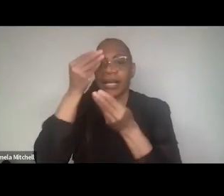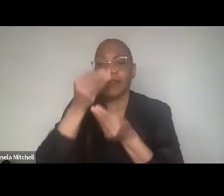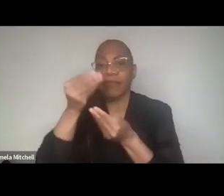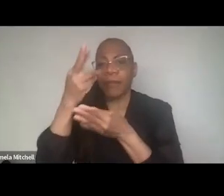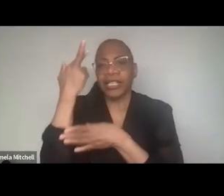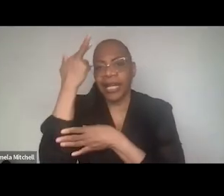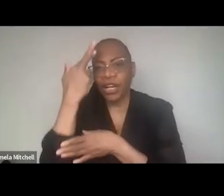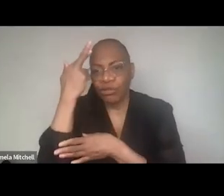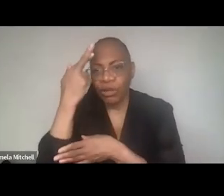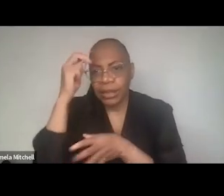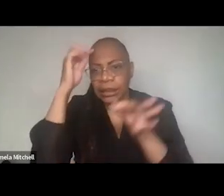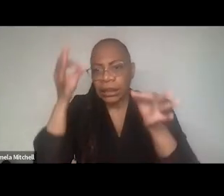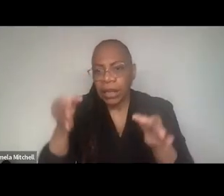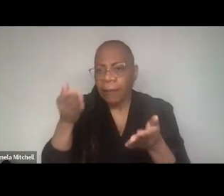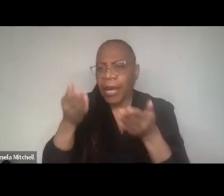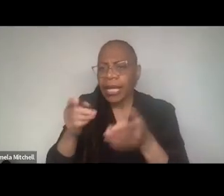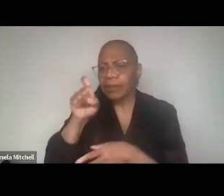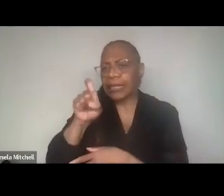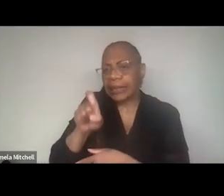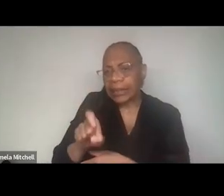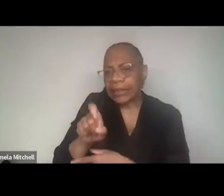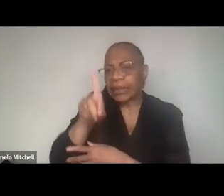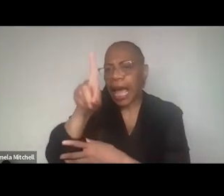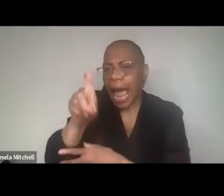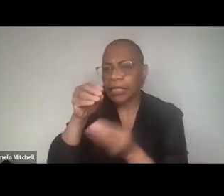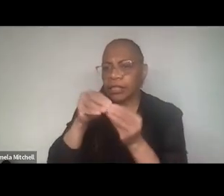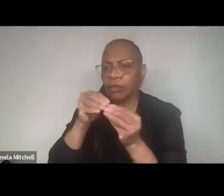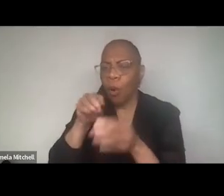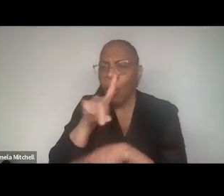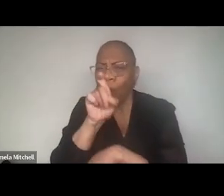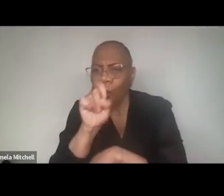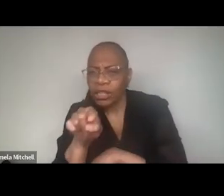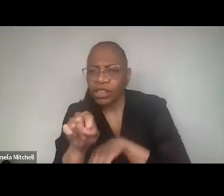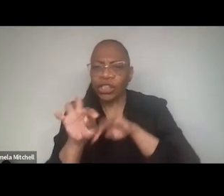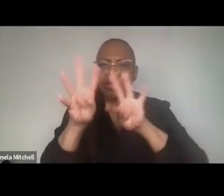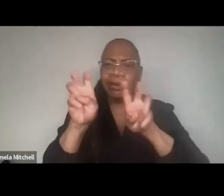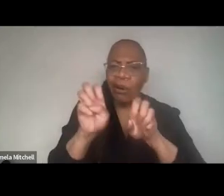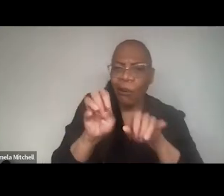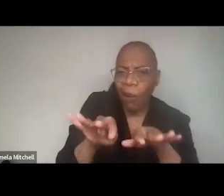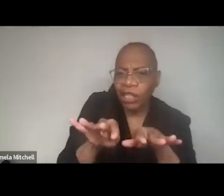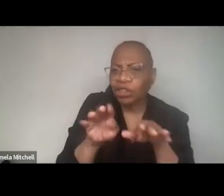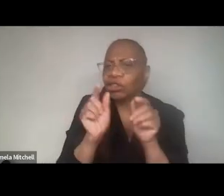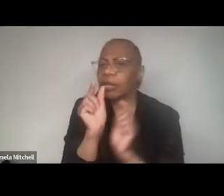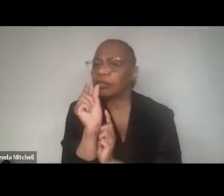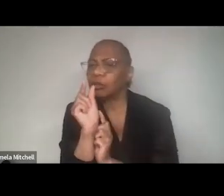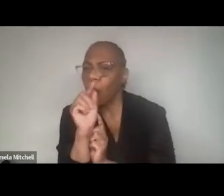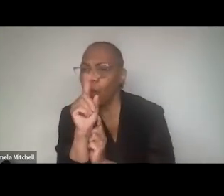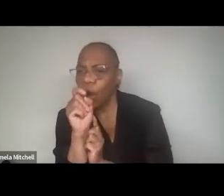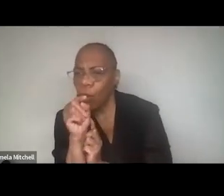y podrían tener que hacer preguntas más detalladas, preguntas más pequeñas en lugar de preguntas abiertas para ayudar a una persona.